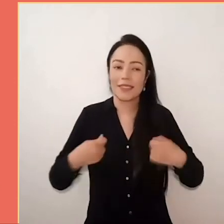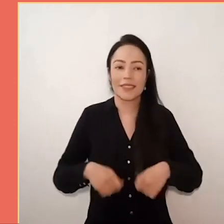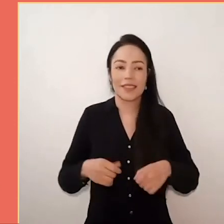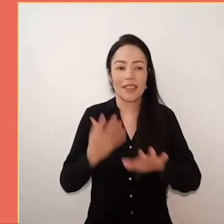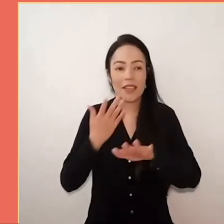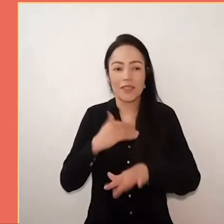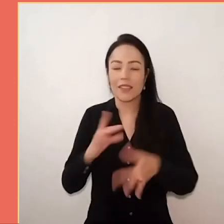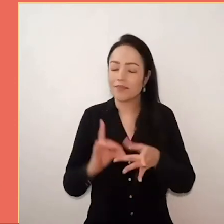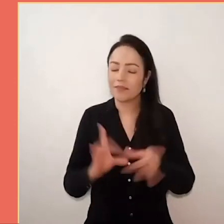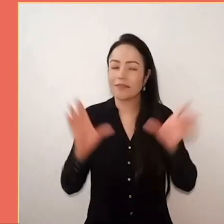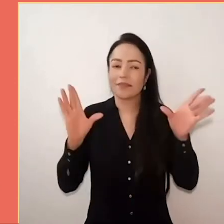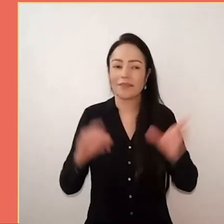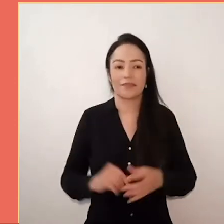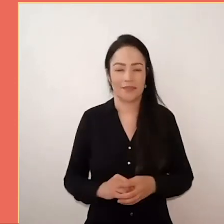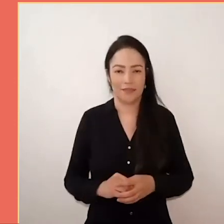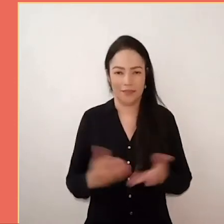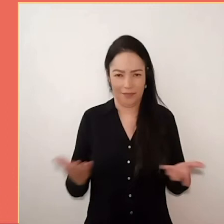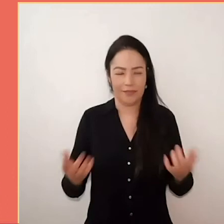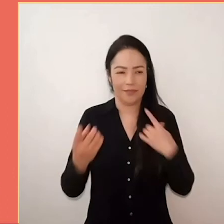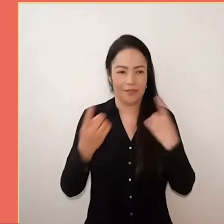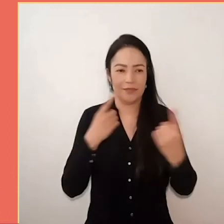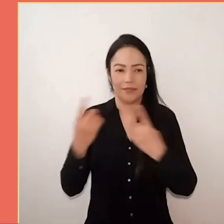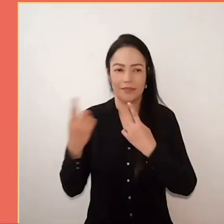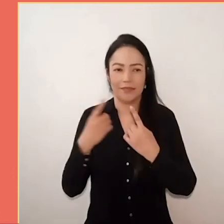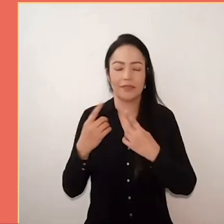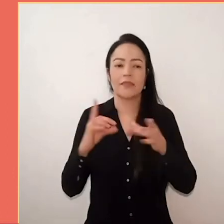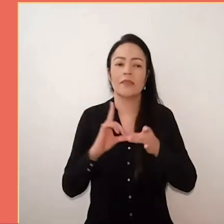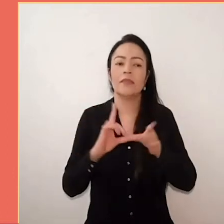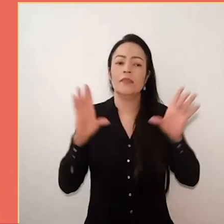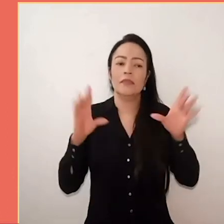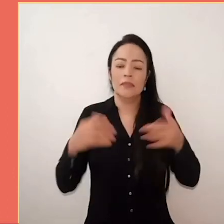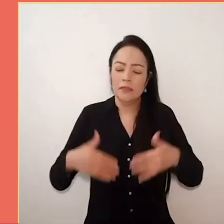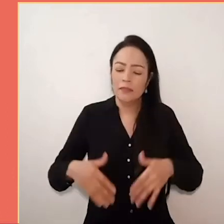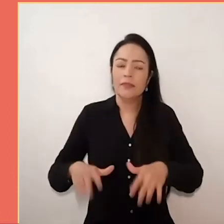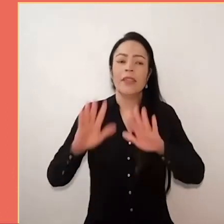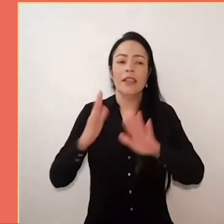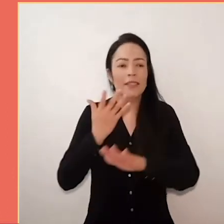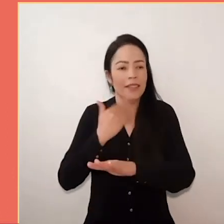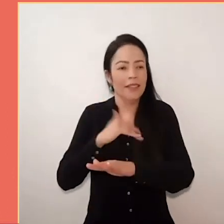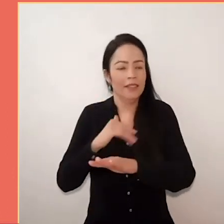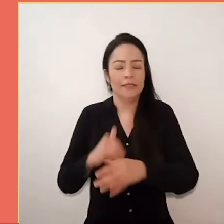Aí eu volto aquela discussão da liberdade. Sabe? De deixar a criança… É uma volta